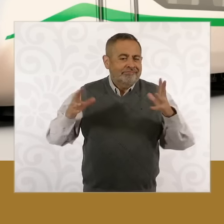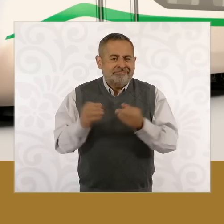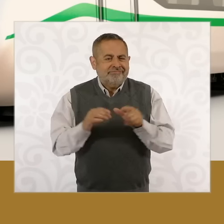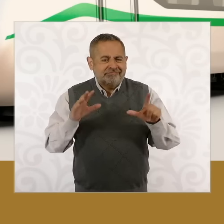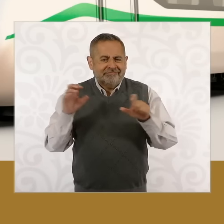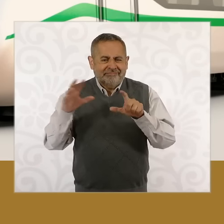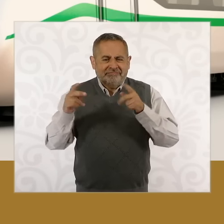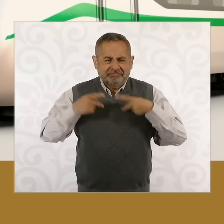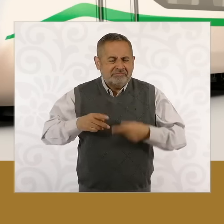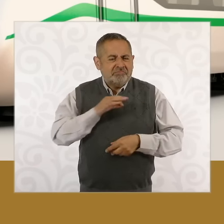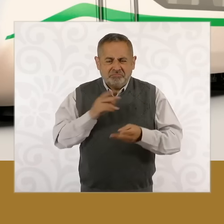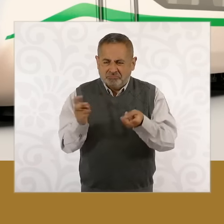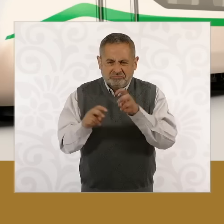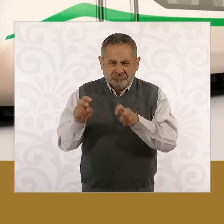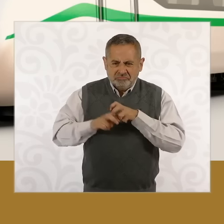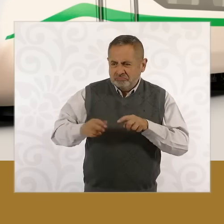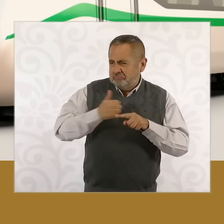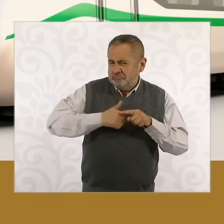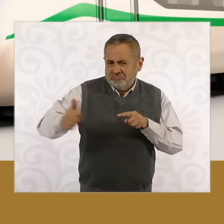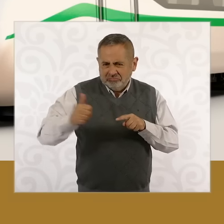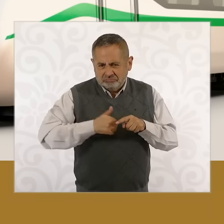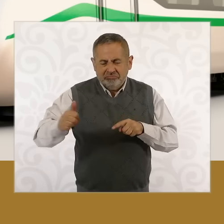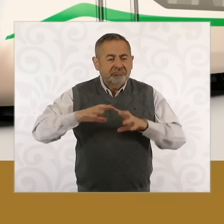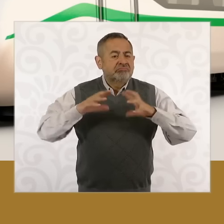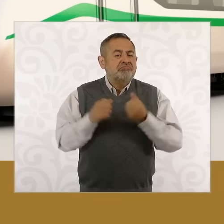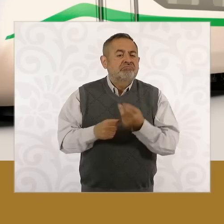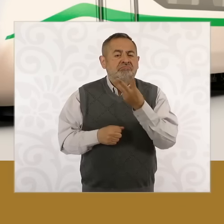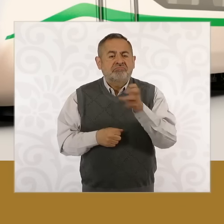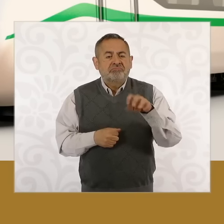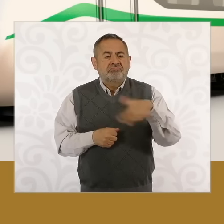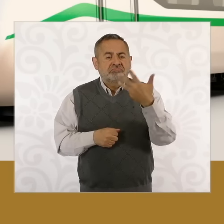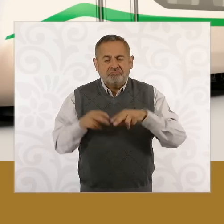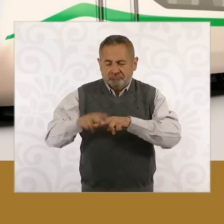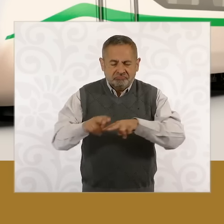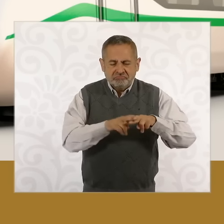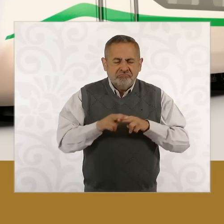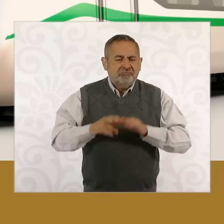tren con 315 asientos ergonómicos, siendo un servicio, digamos, de corta distancia